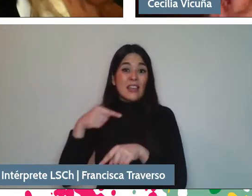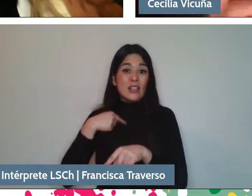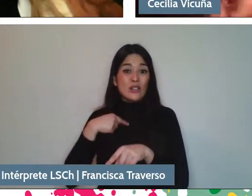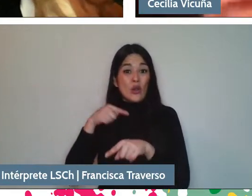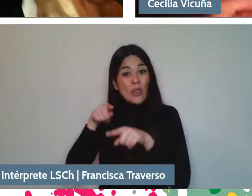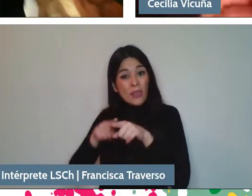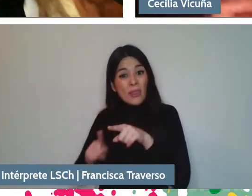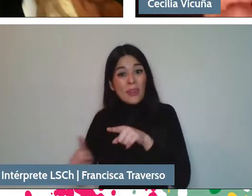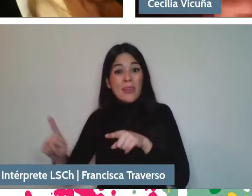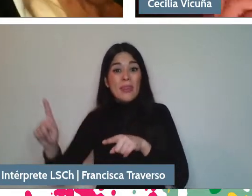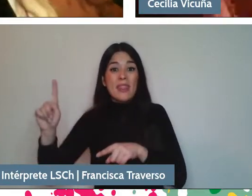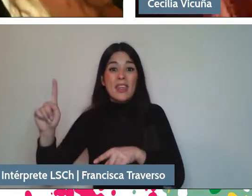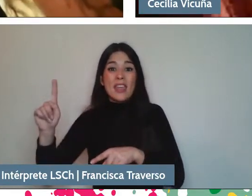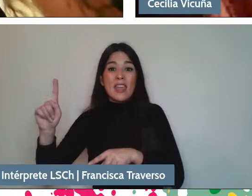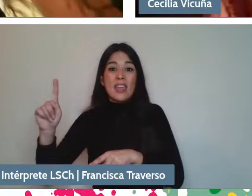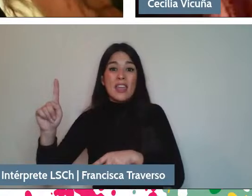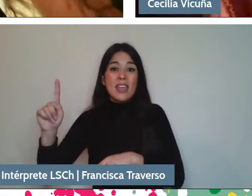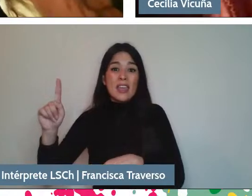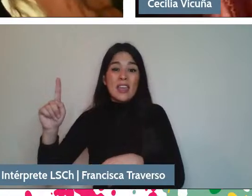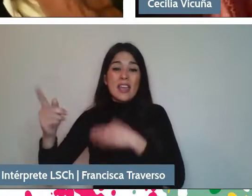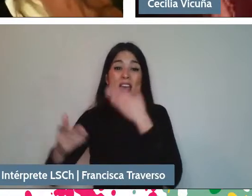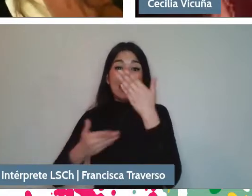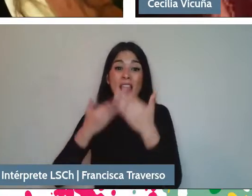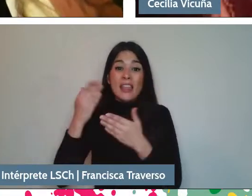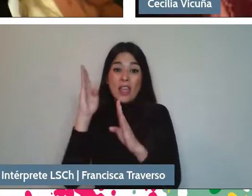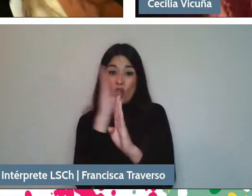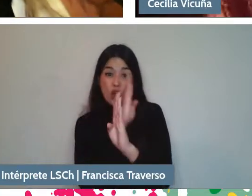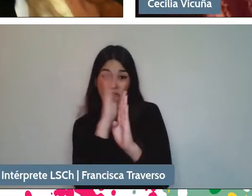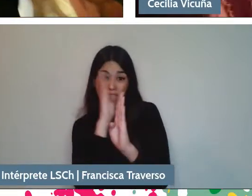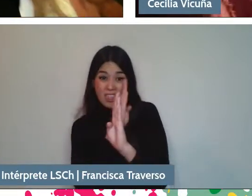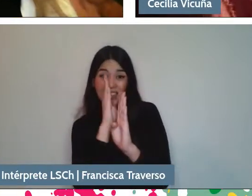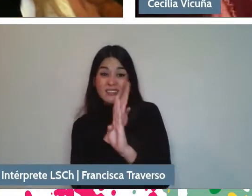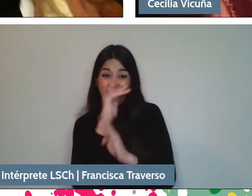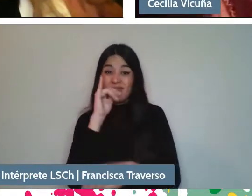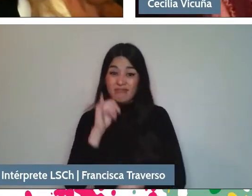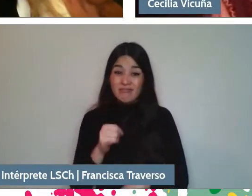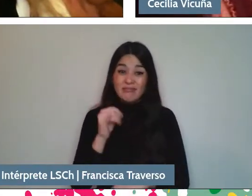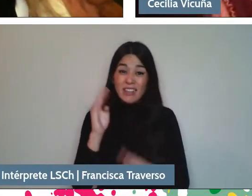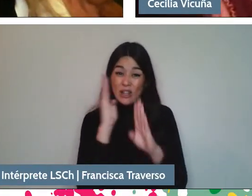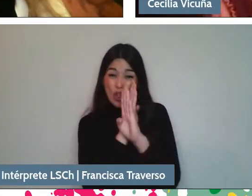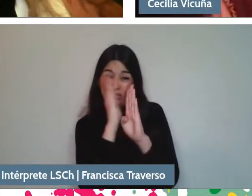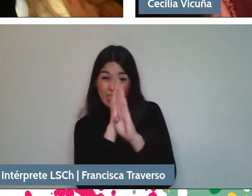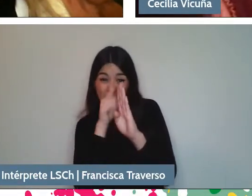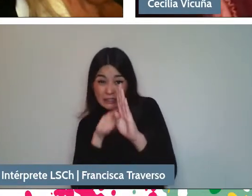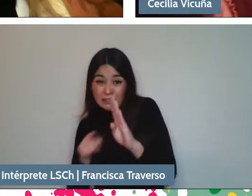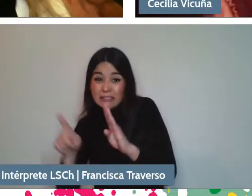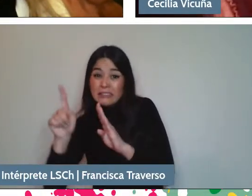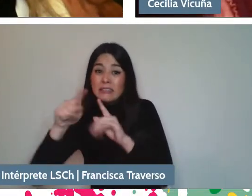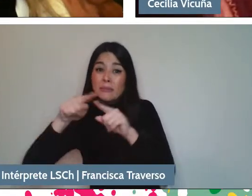Cantaste escondida. Exacto, me escondi. Entonces, y además le pedí al público que...